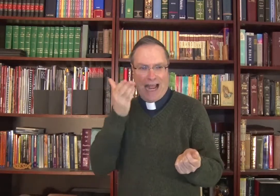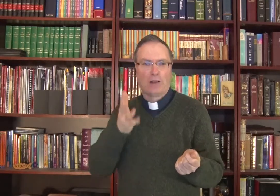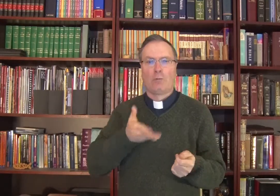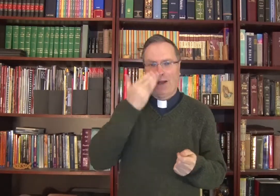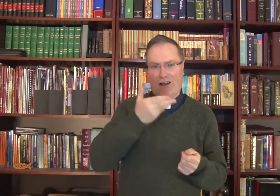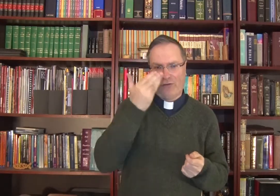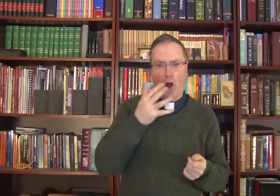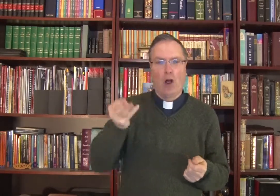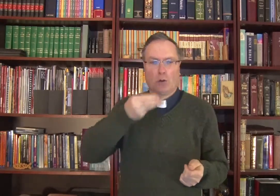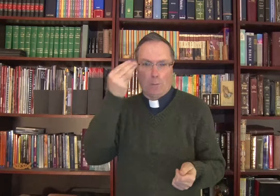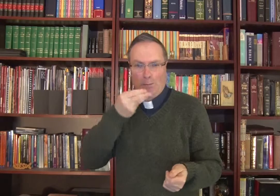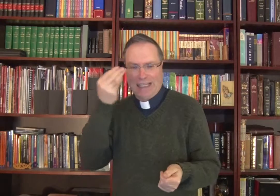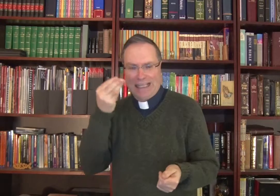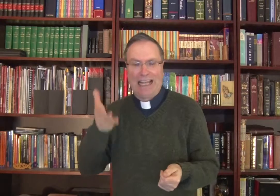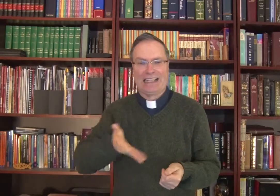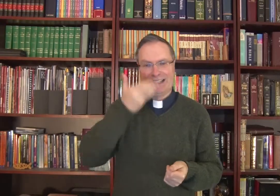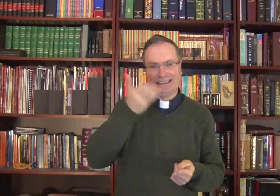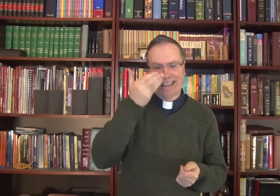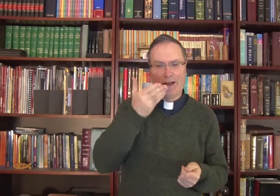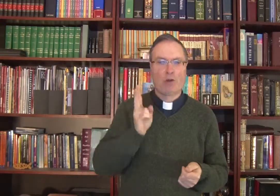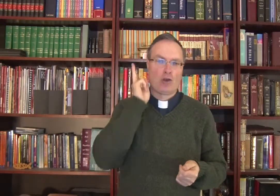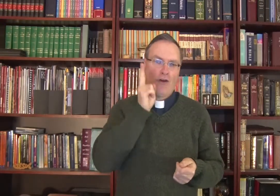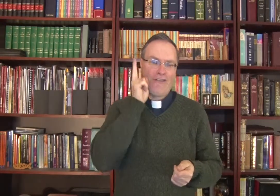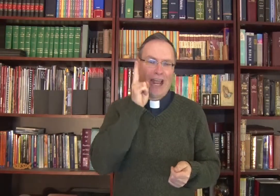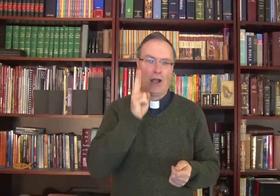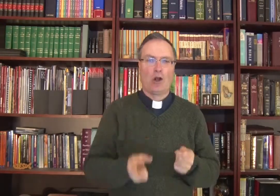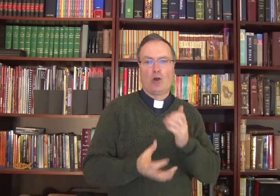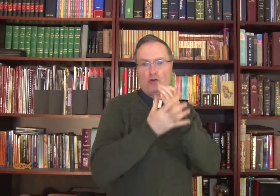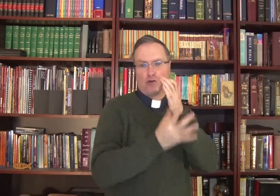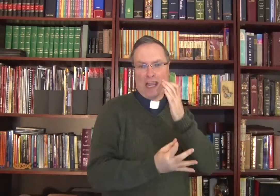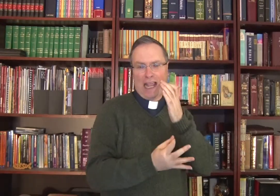de parfums, de myrrhe, d'encens, de vin, d'huile,